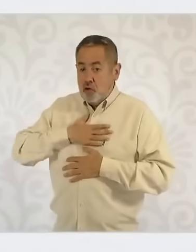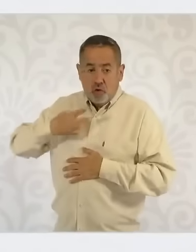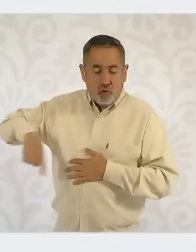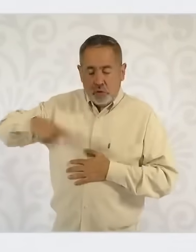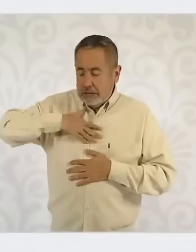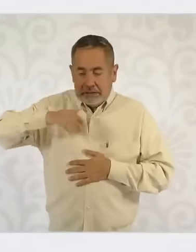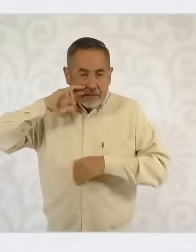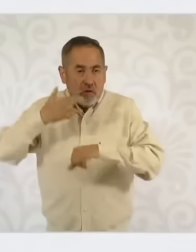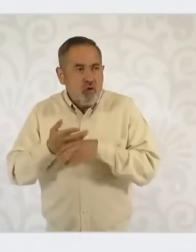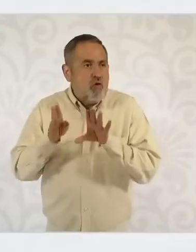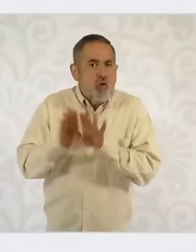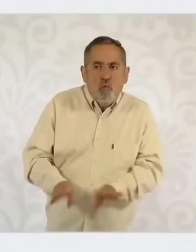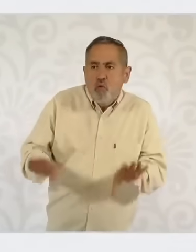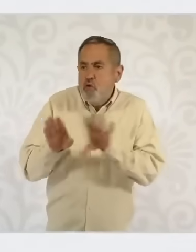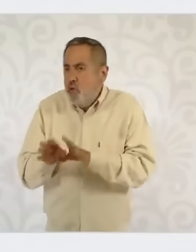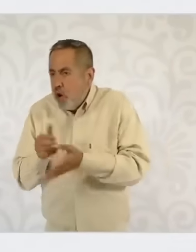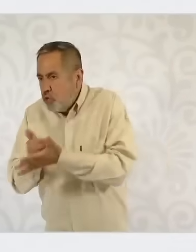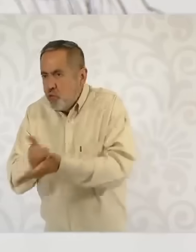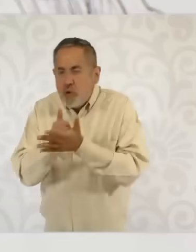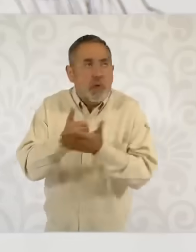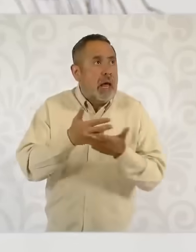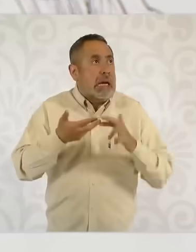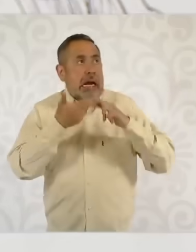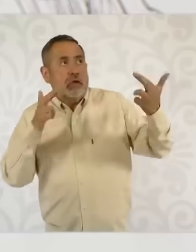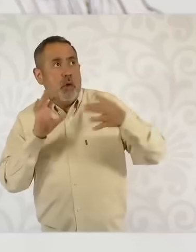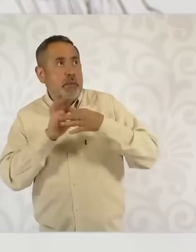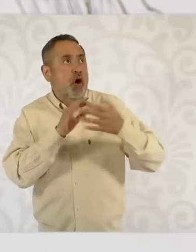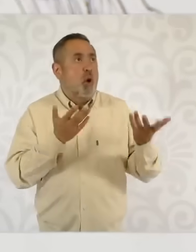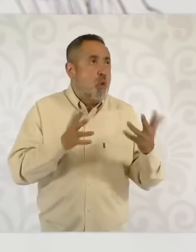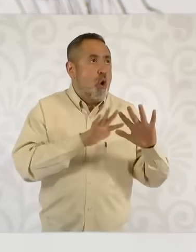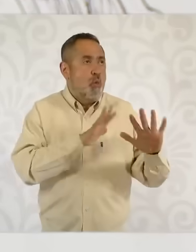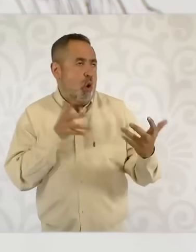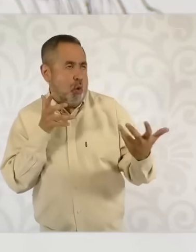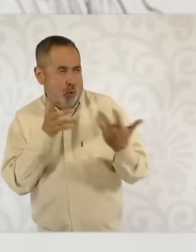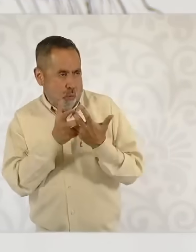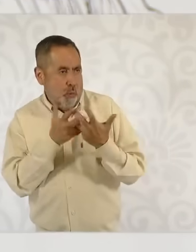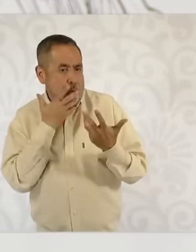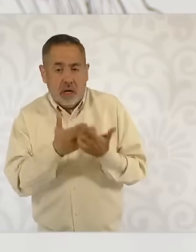siempre los mejores canales para una buena relación con el gobierno de los Estados Unidos